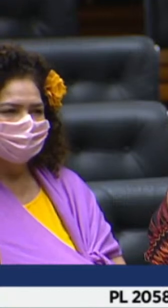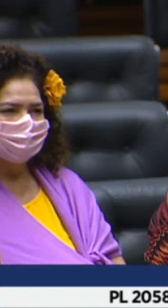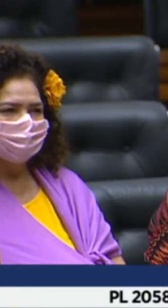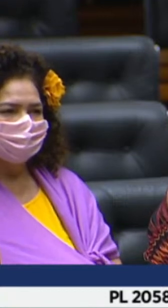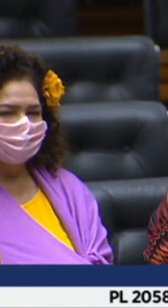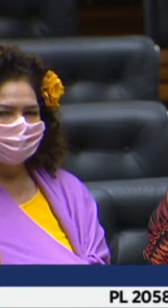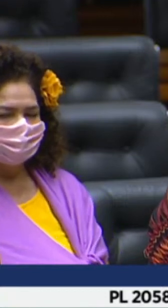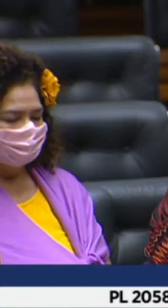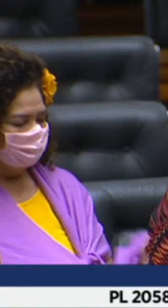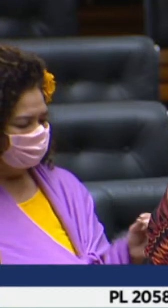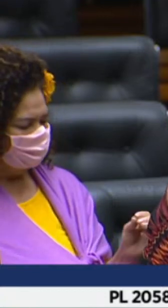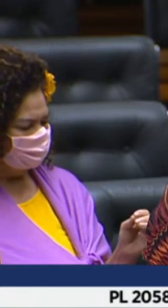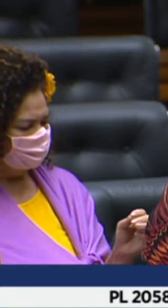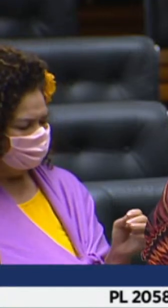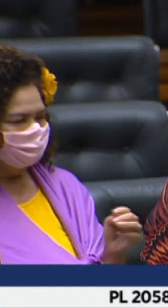RISCO. PORTANTO... EU... EU CONSIDERO QUE ESTE TEXTO